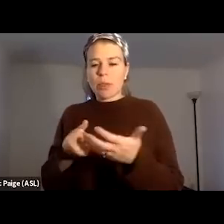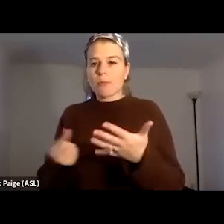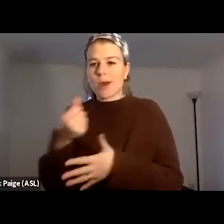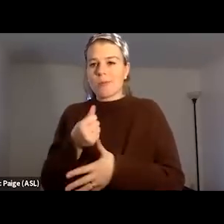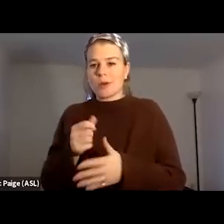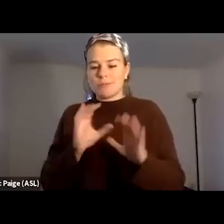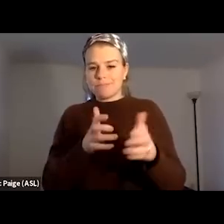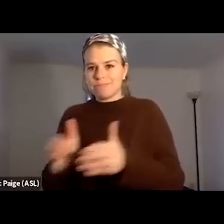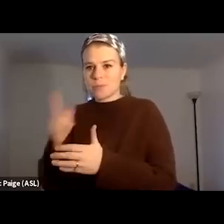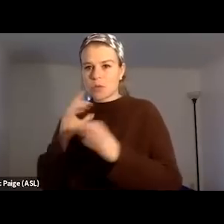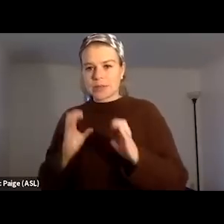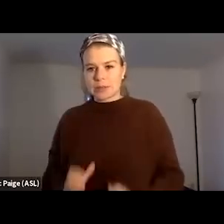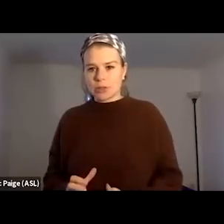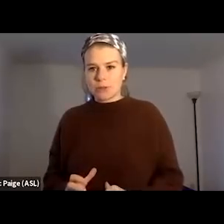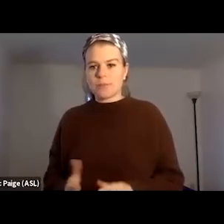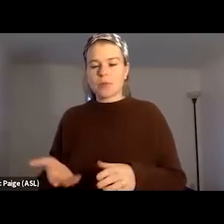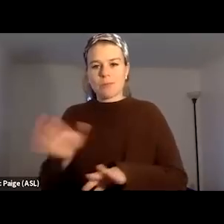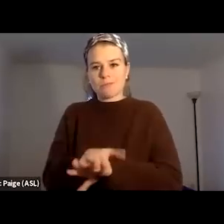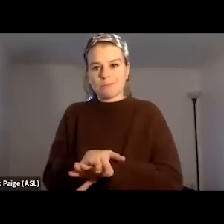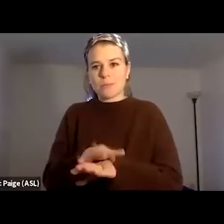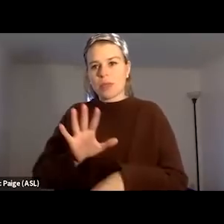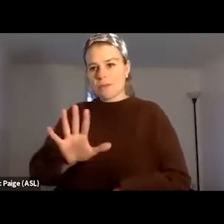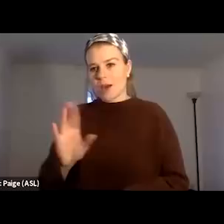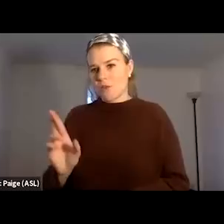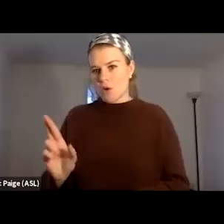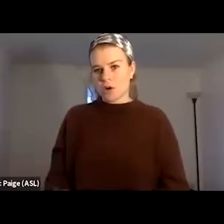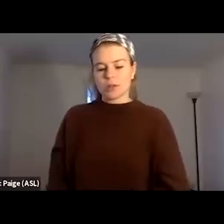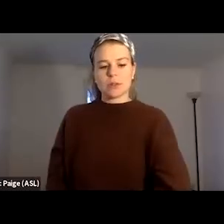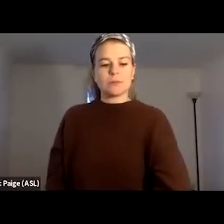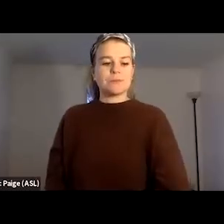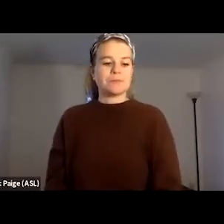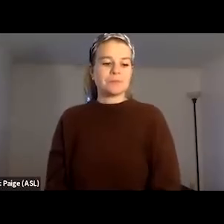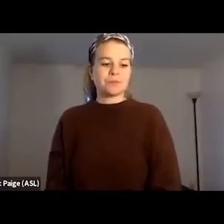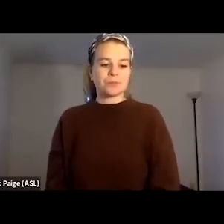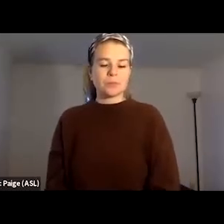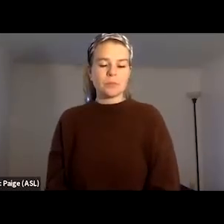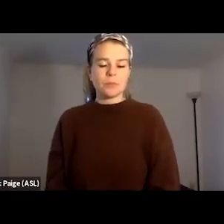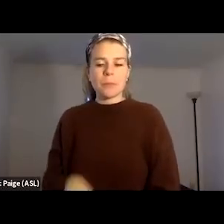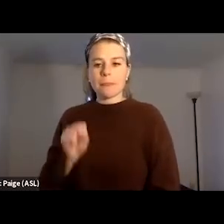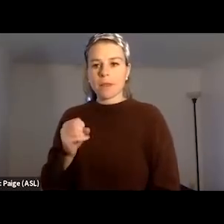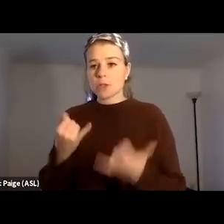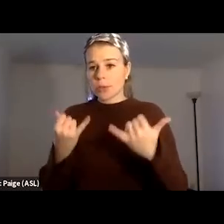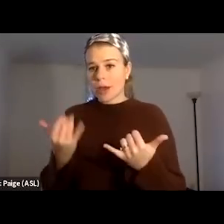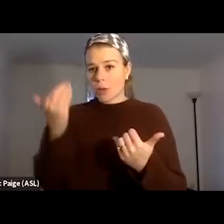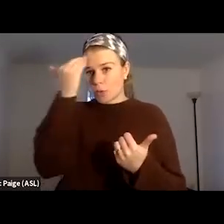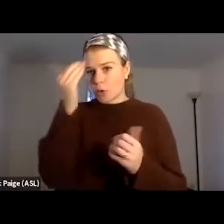que se correspondían bien con las cinco R y el sentido de pertenencia. Ahora sabemos que las personas con las que trabajábamos